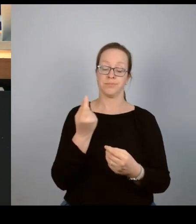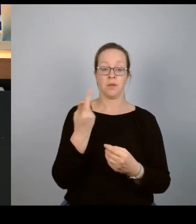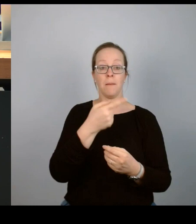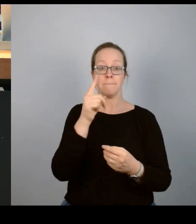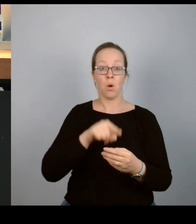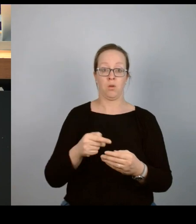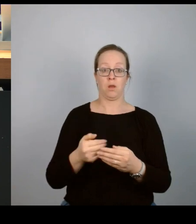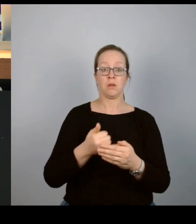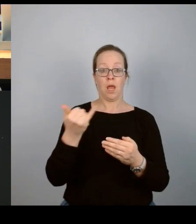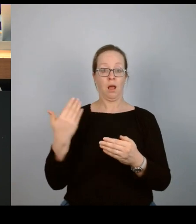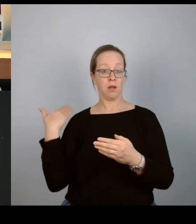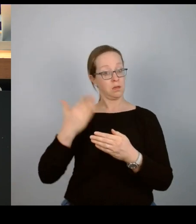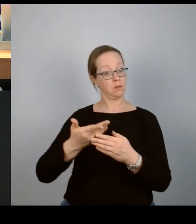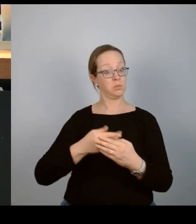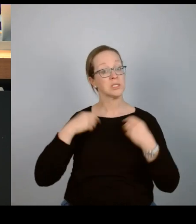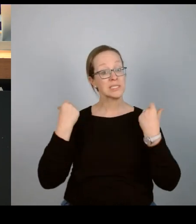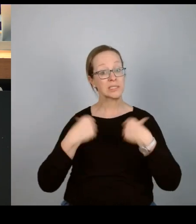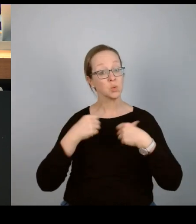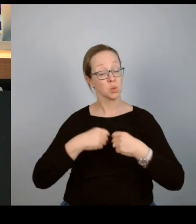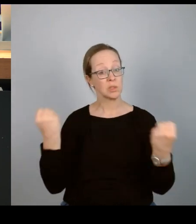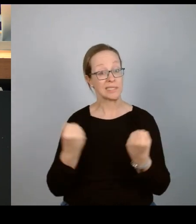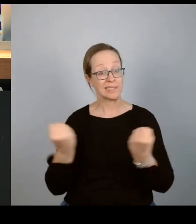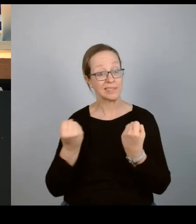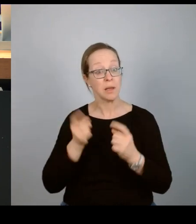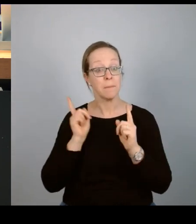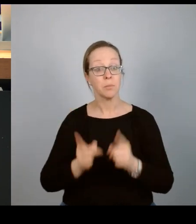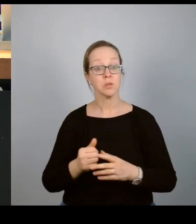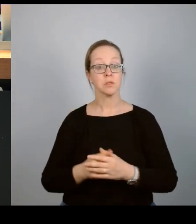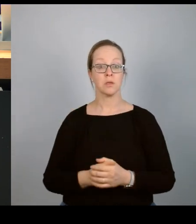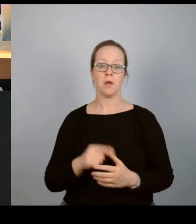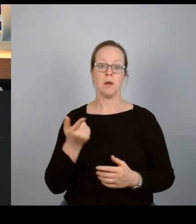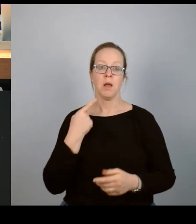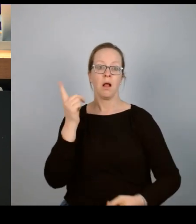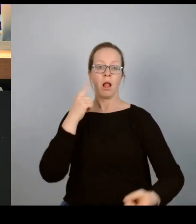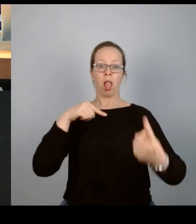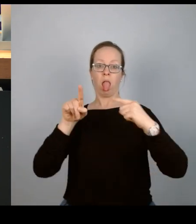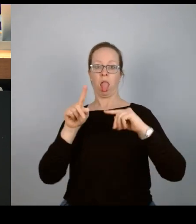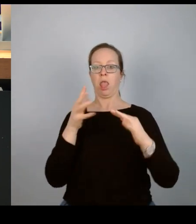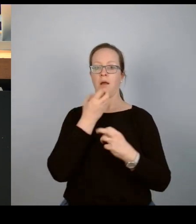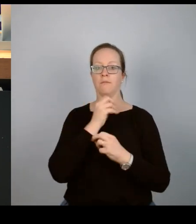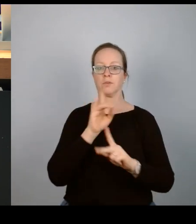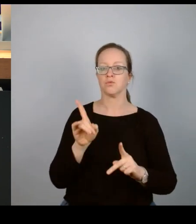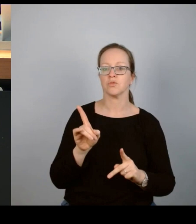Konzept, was den Wohnraum angeht und was den Verkehr angeht, natürlich erstrebenswert ist. Und daran arbeiten wir auch